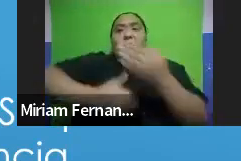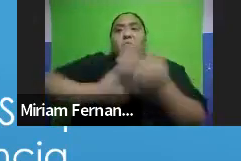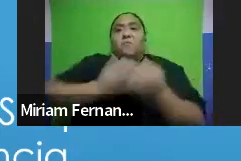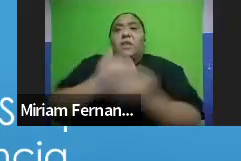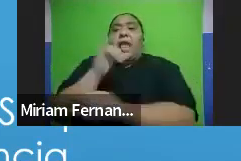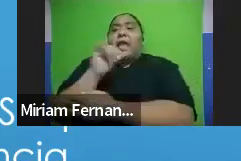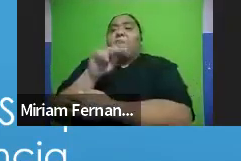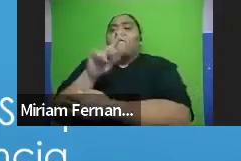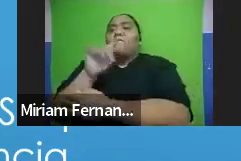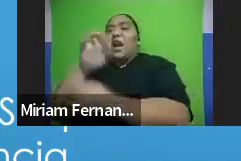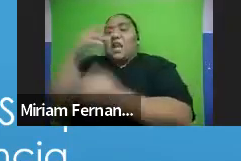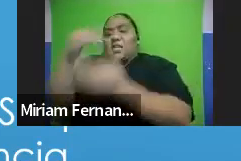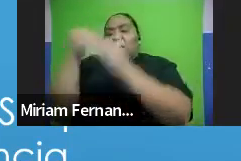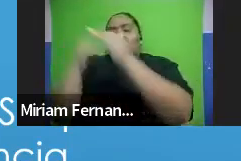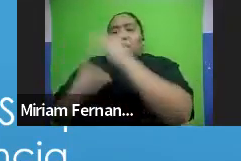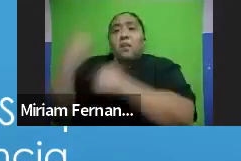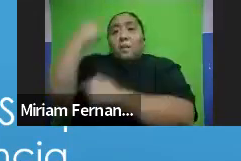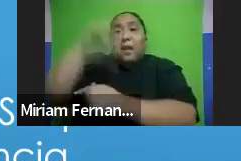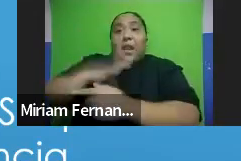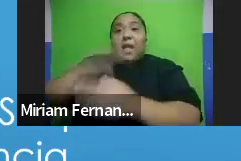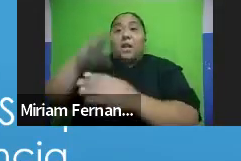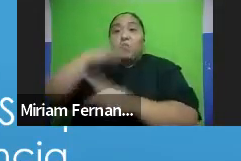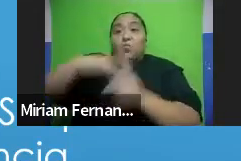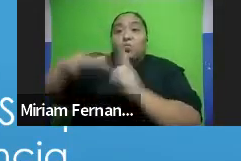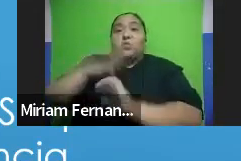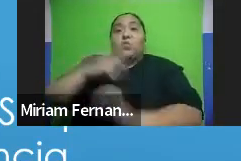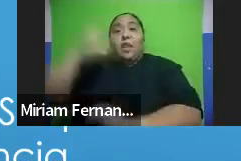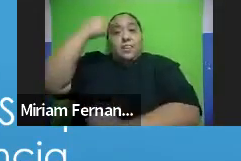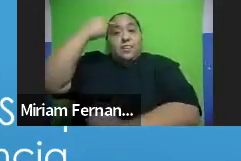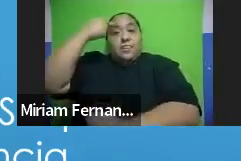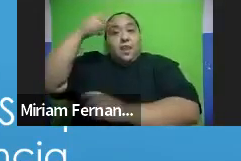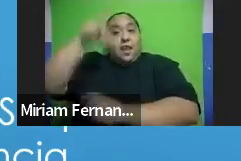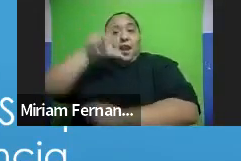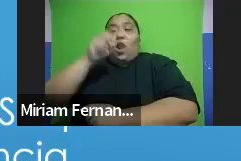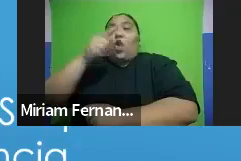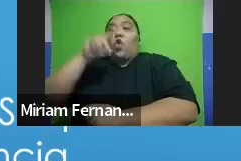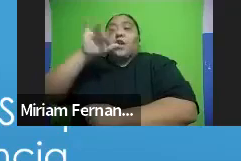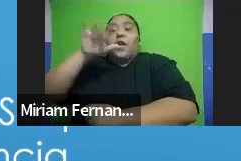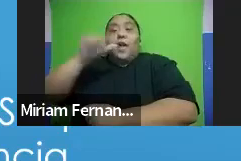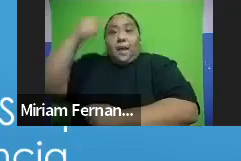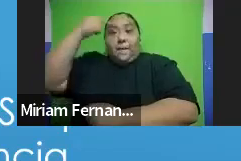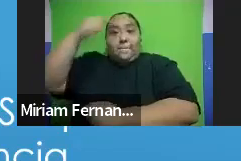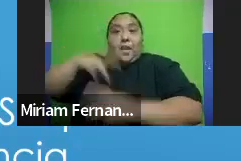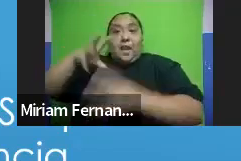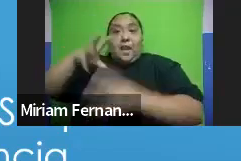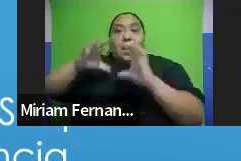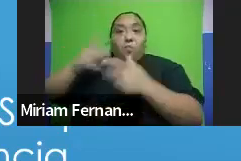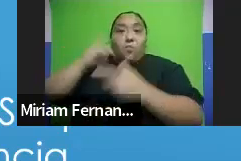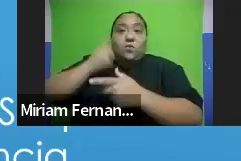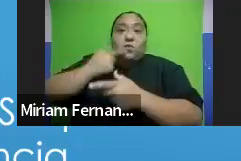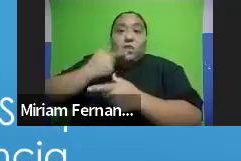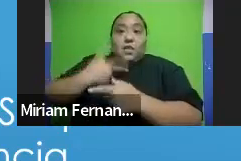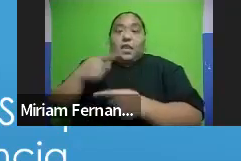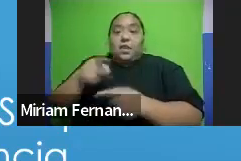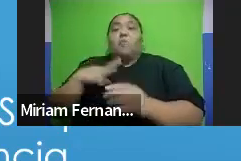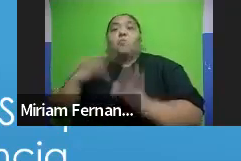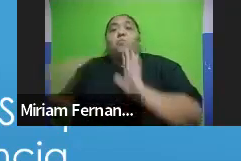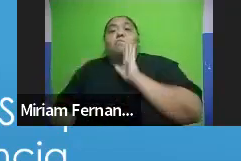de inferior i pena que particularmente pena es particularmente el condicional lógico en la comunidad sorda y y esto Aplicará y distinguirlo en y distinguirlo en matemáticas